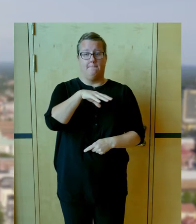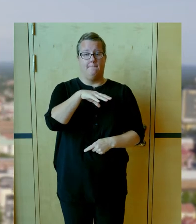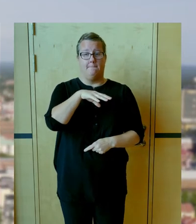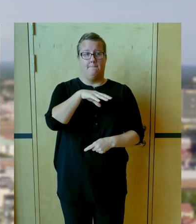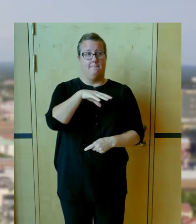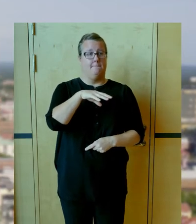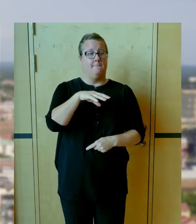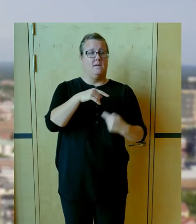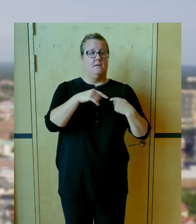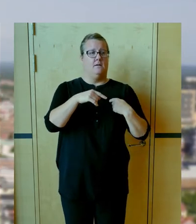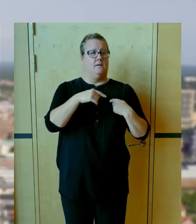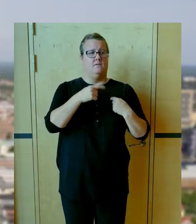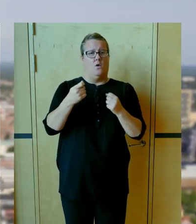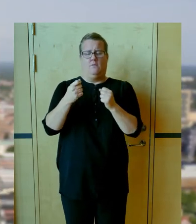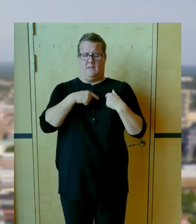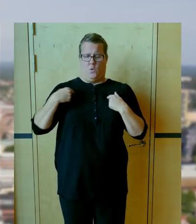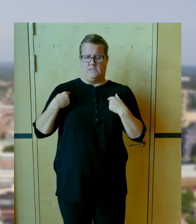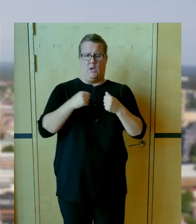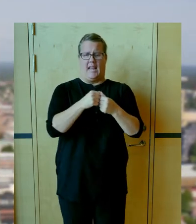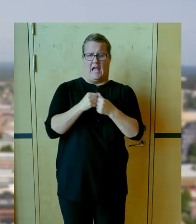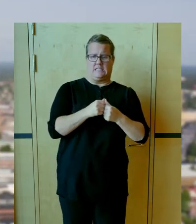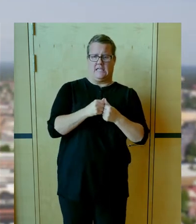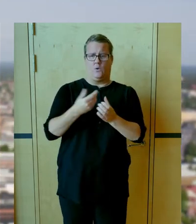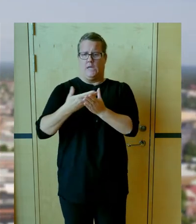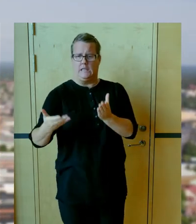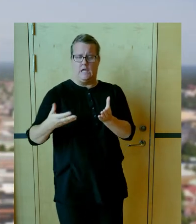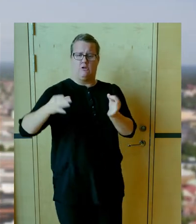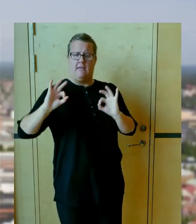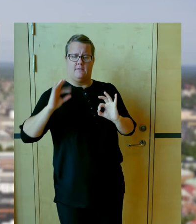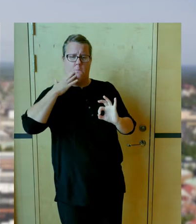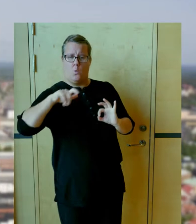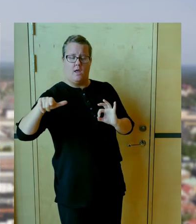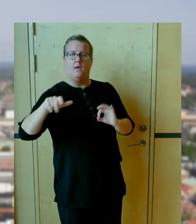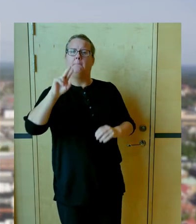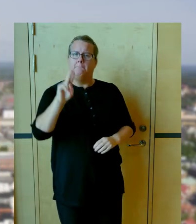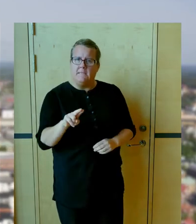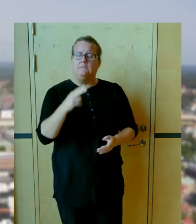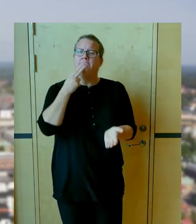Inte Skellefteå Boda heller utan faktumet är faktiskt att